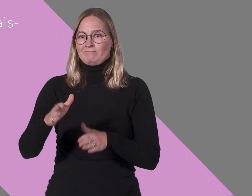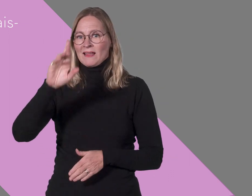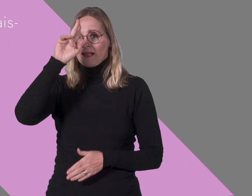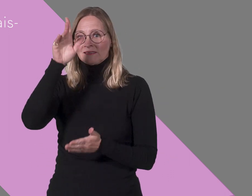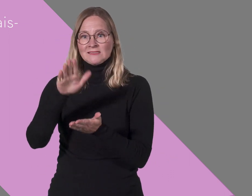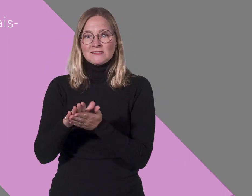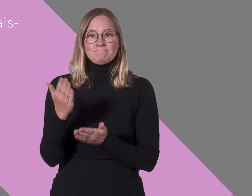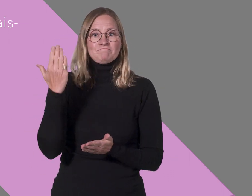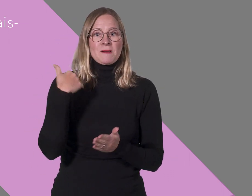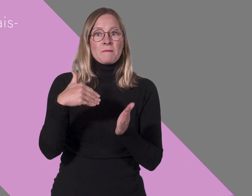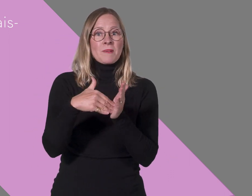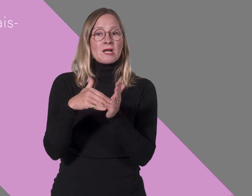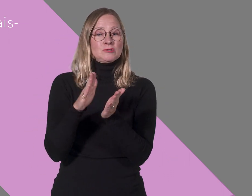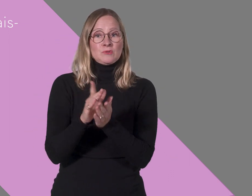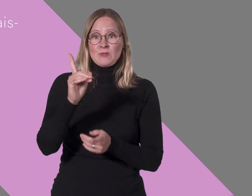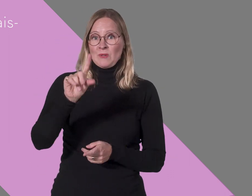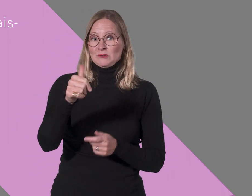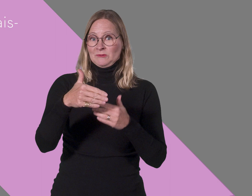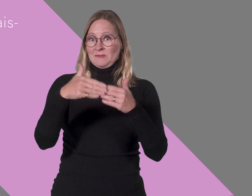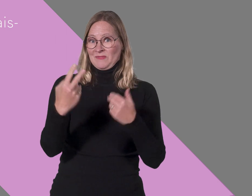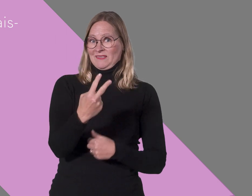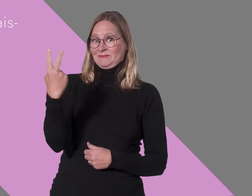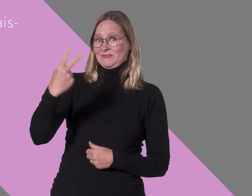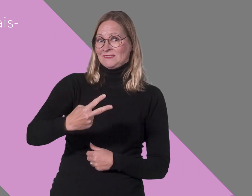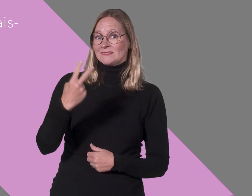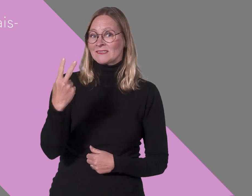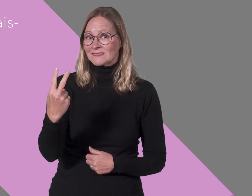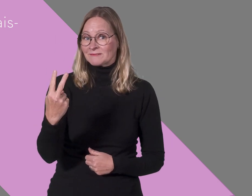Helsingissä 19.11.2022.